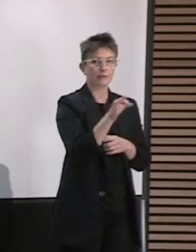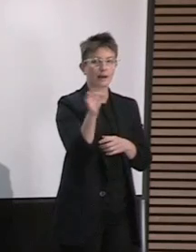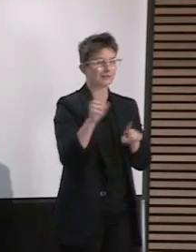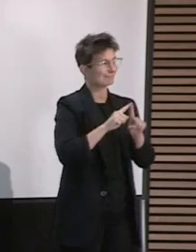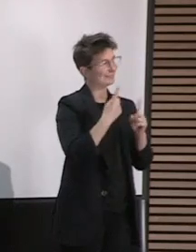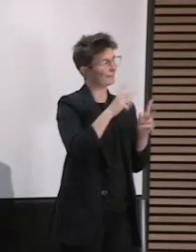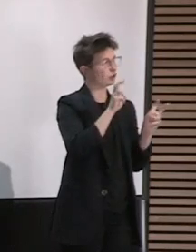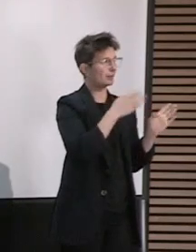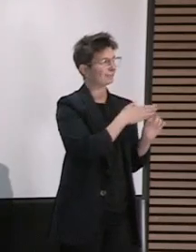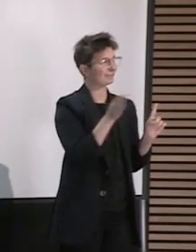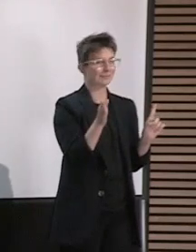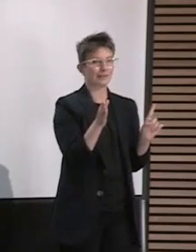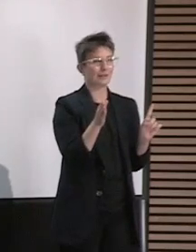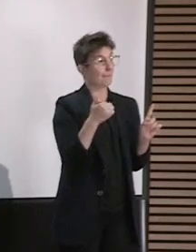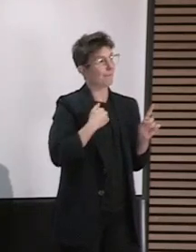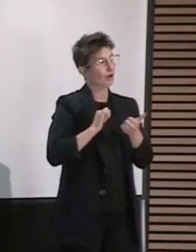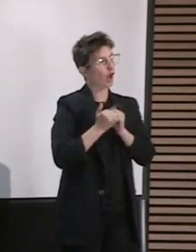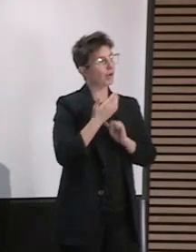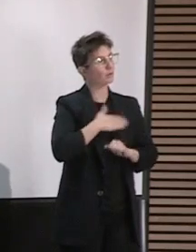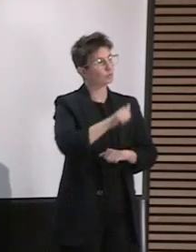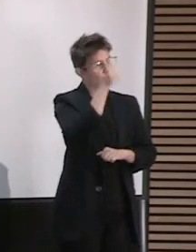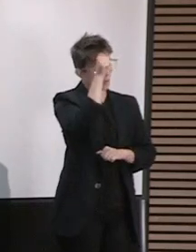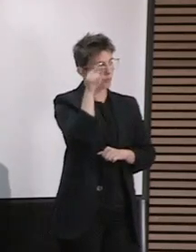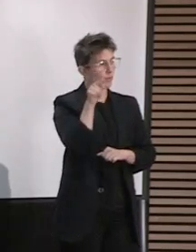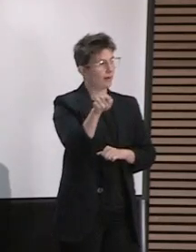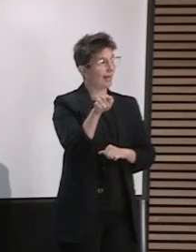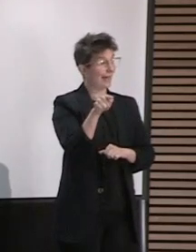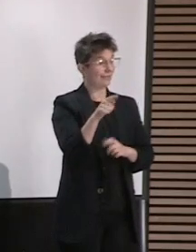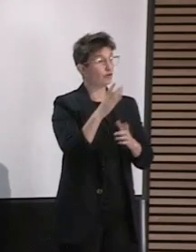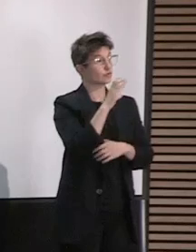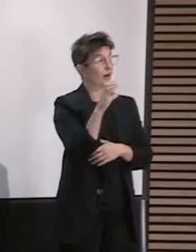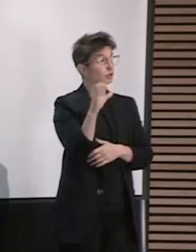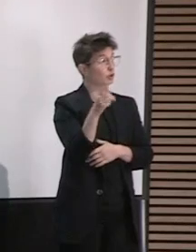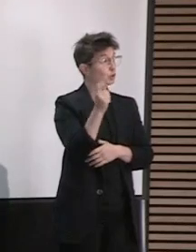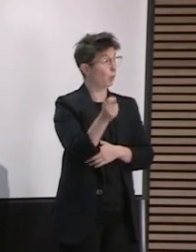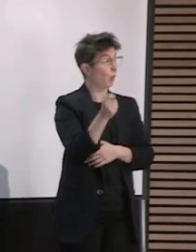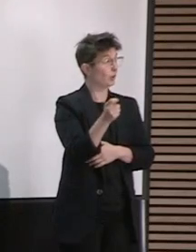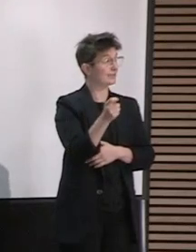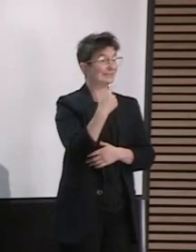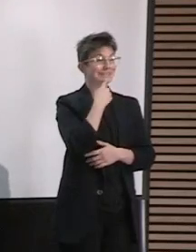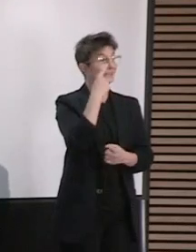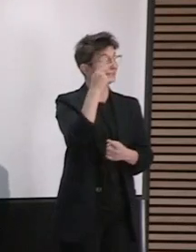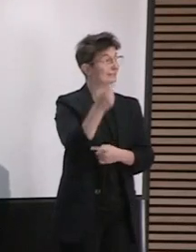Rererangi Brown kua whakamatautauhia i te Ra 3 me te Ra. Ko ia ano te wehe me te whai i nga kawa katoa me whai mai.